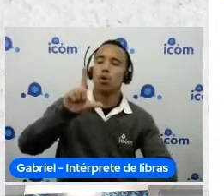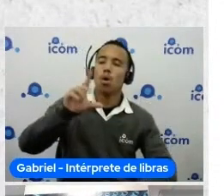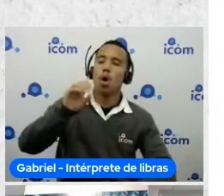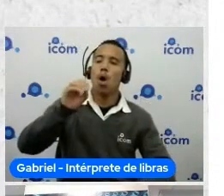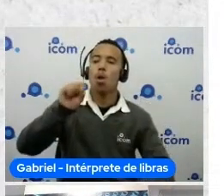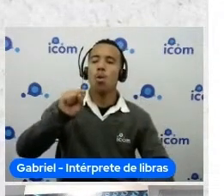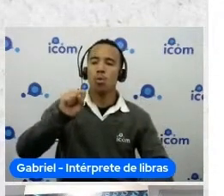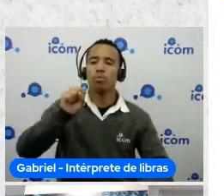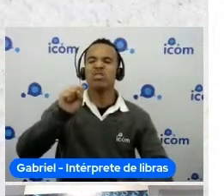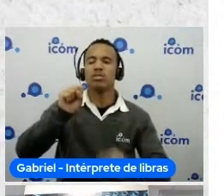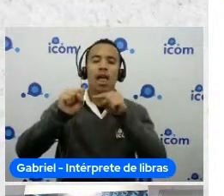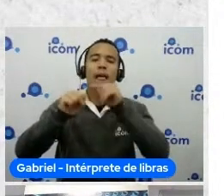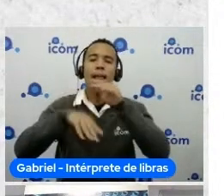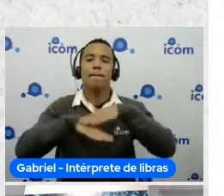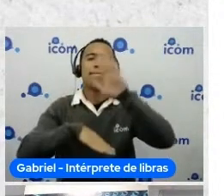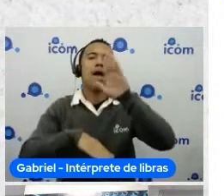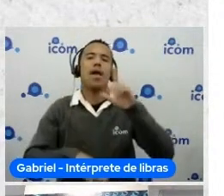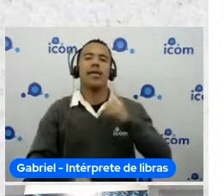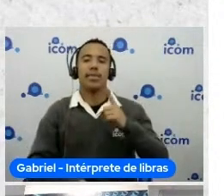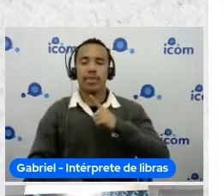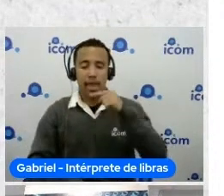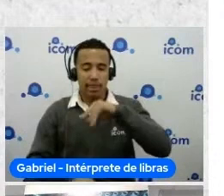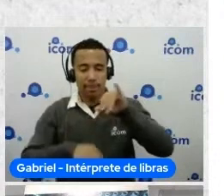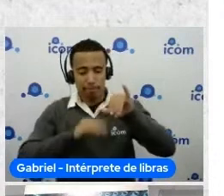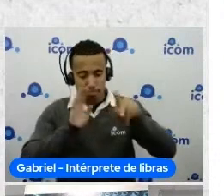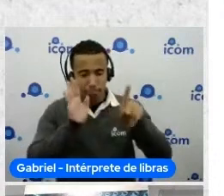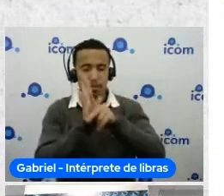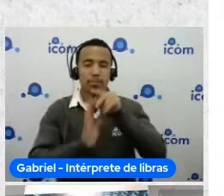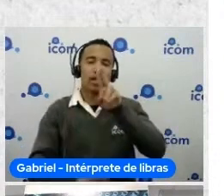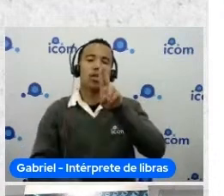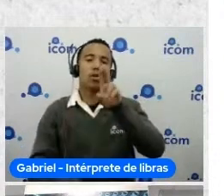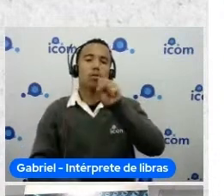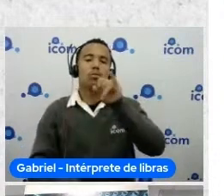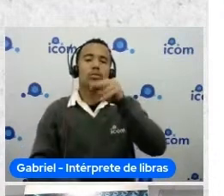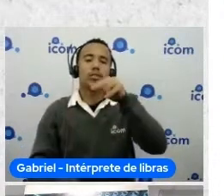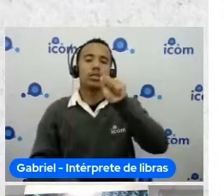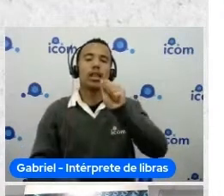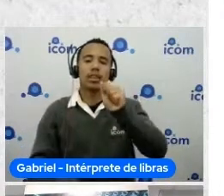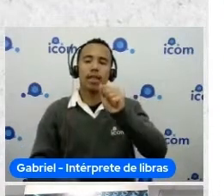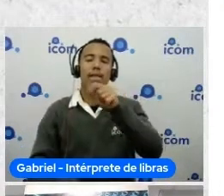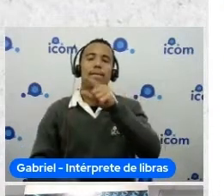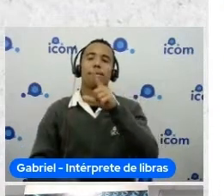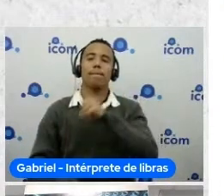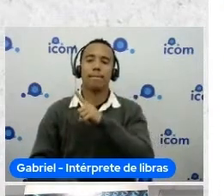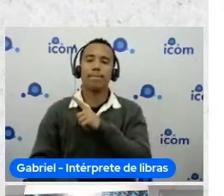é um dos maiores que temos na usina de beneficiamento, ele possui um diâmetro de